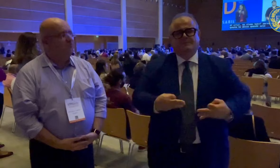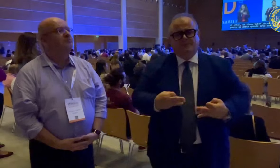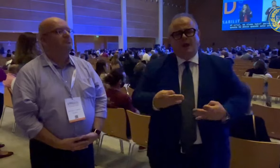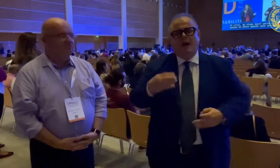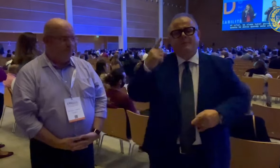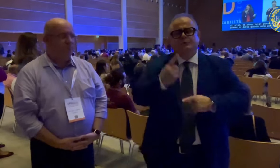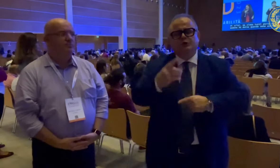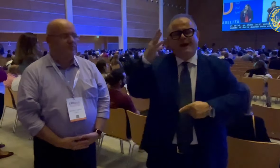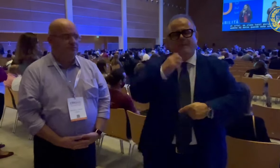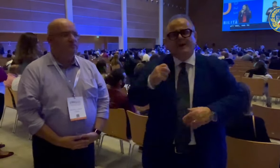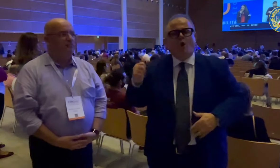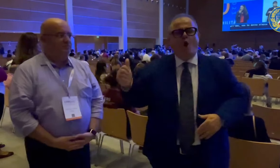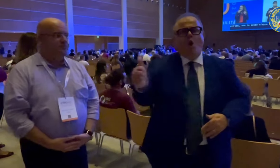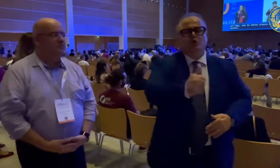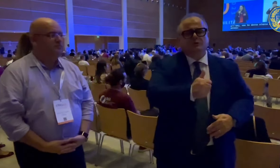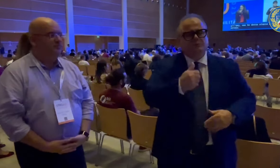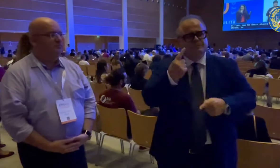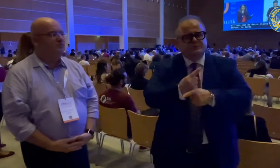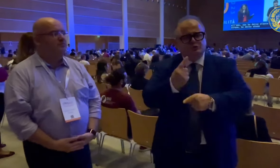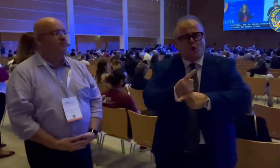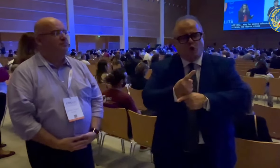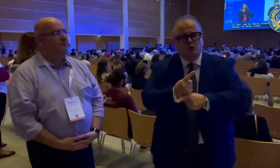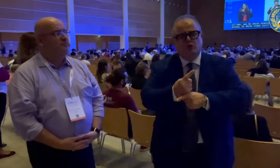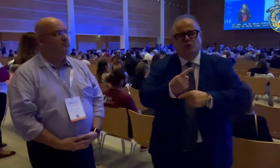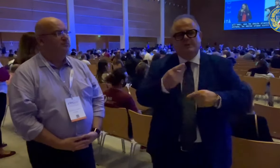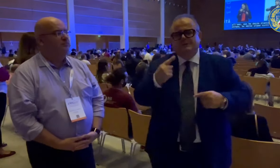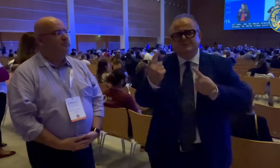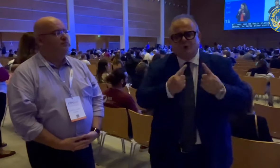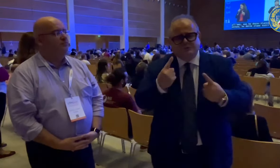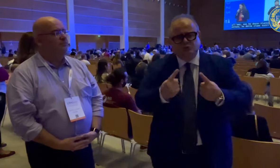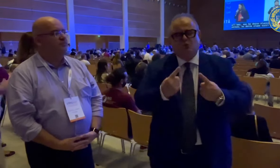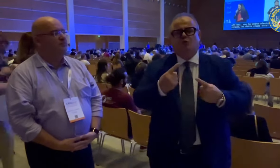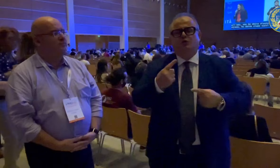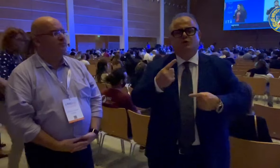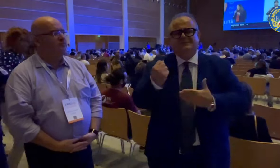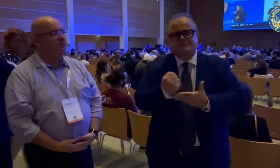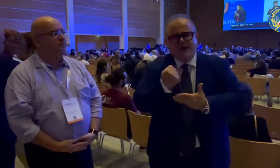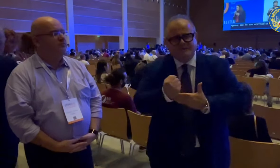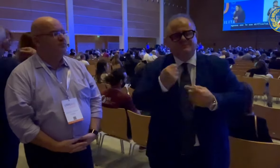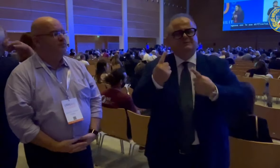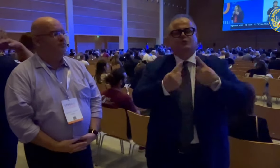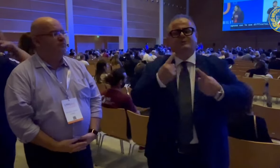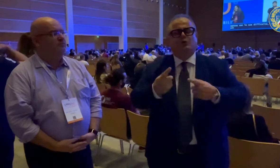evento “Io, persona al centro”. È importante capire quali siano i bisogni e le esigenze di ciascuno e quali i servizi necessari e i possibili interventi.